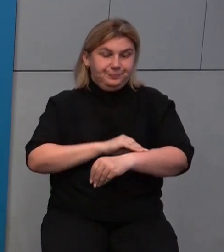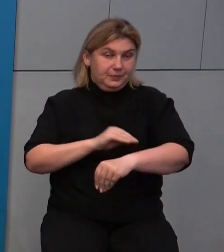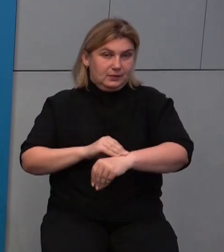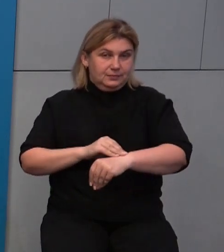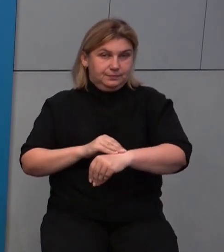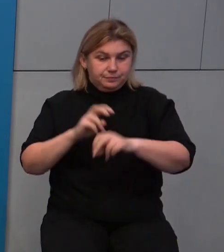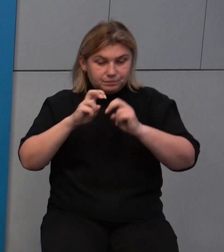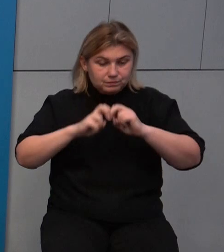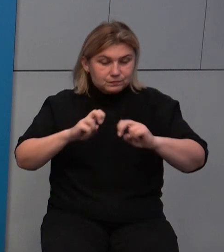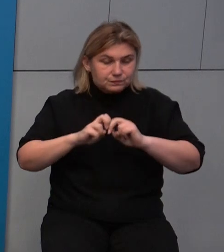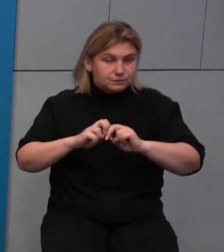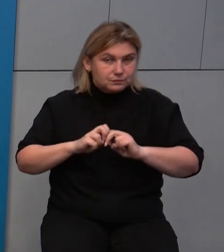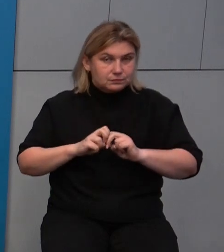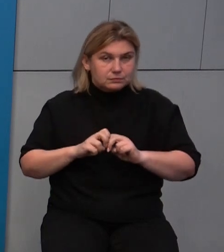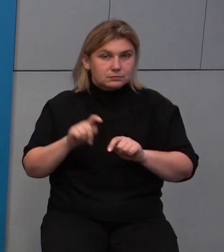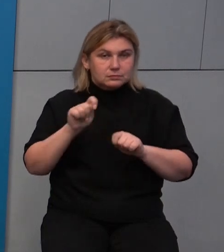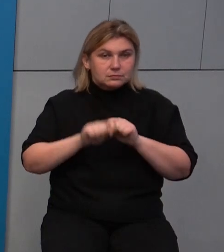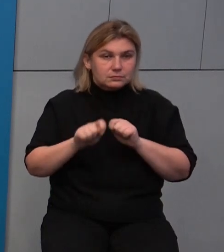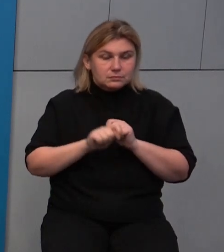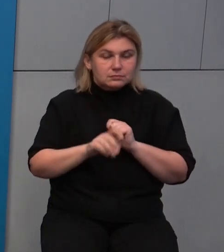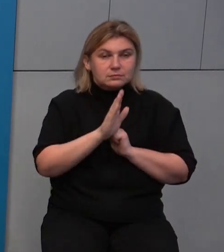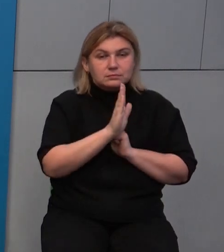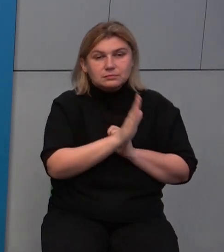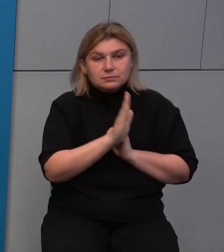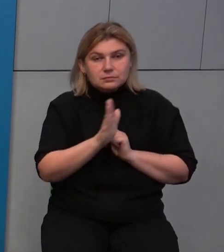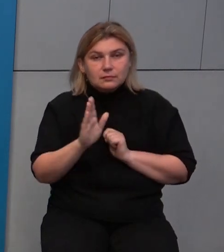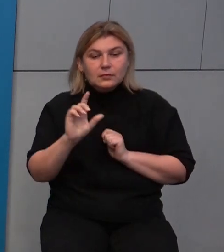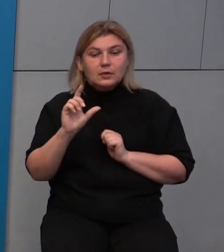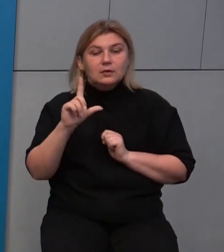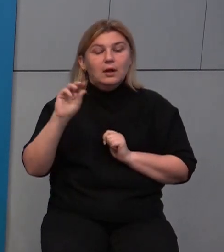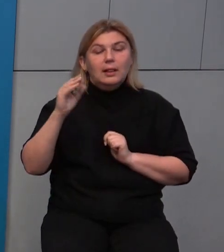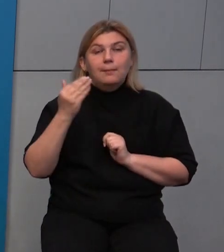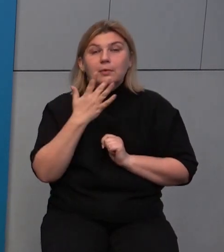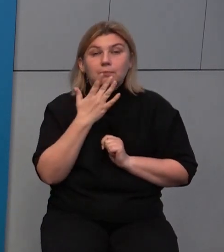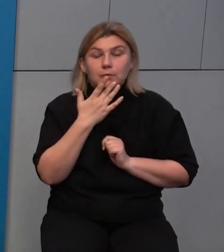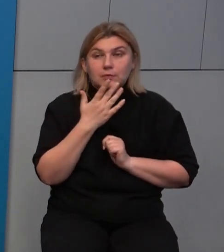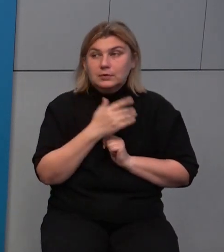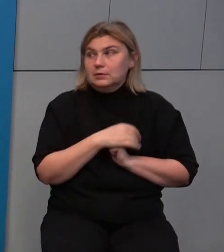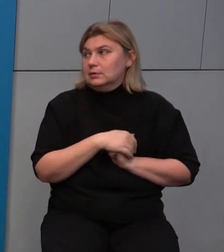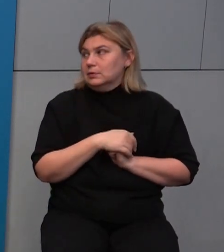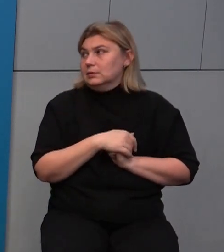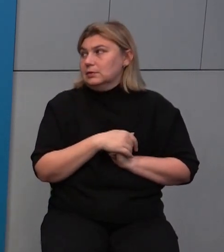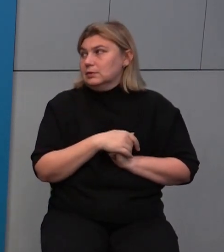Sprawdzam po kolei, co Lem mówił o sobie.